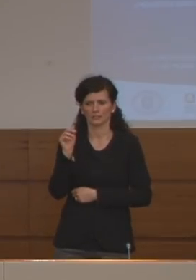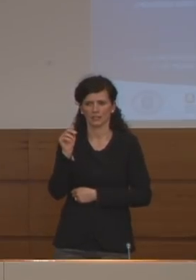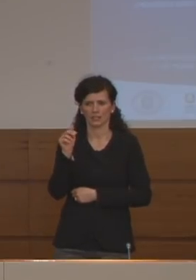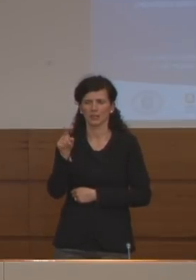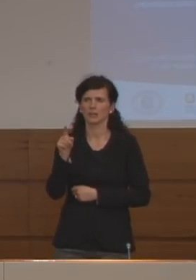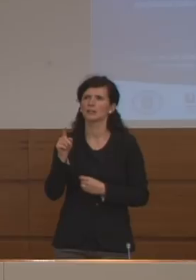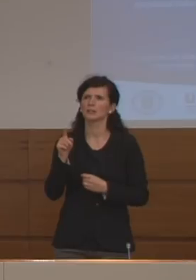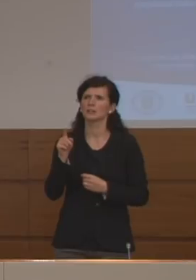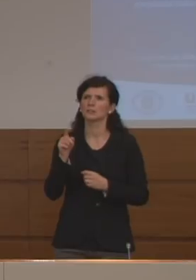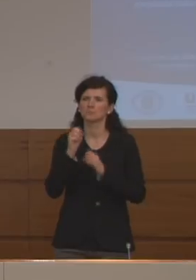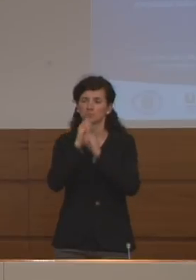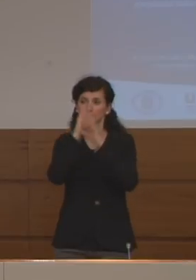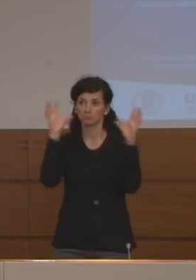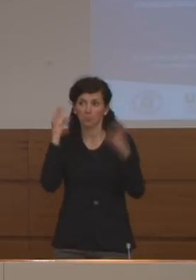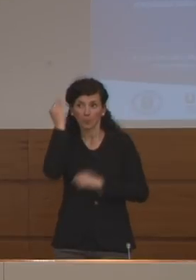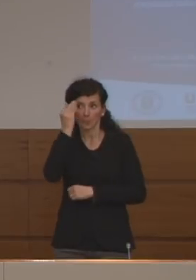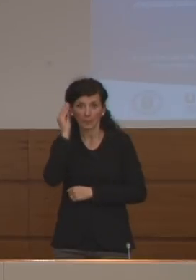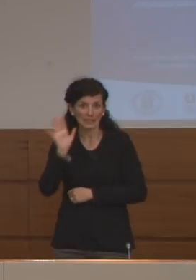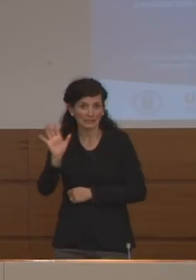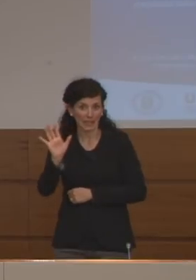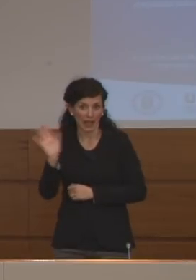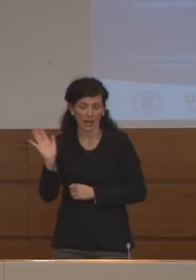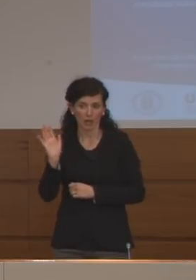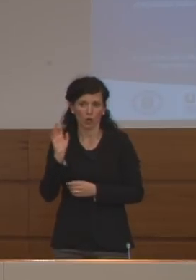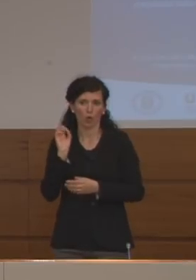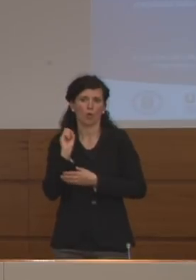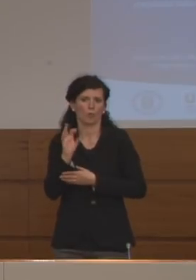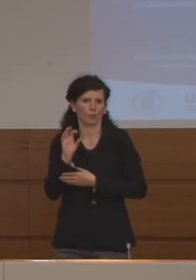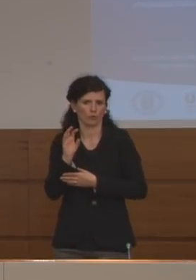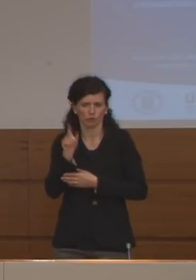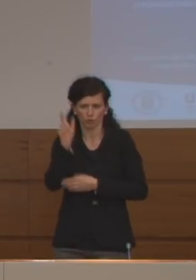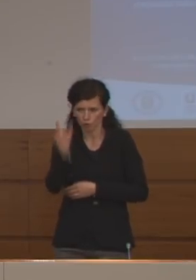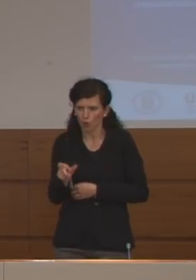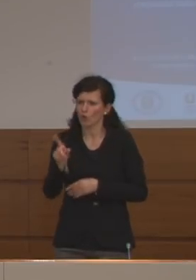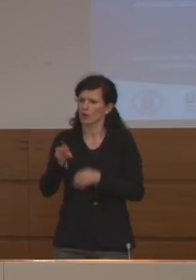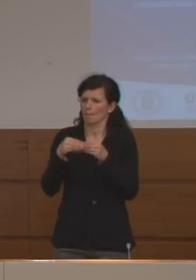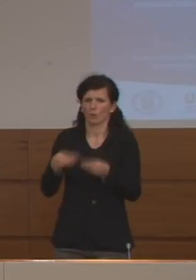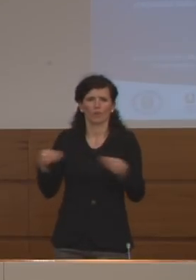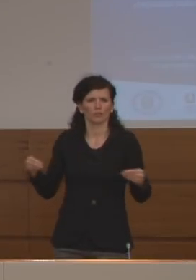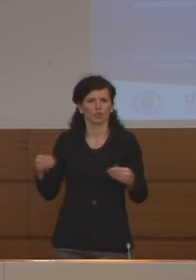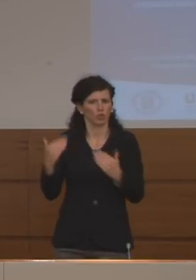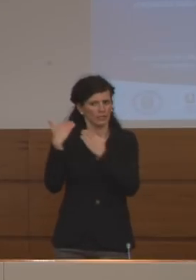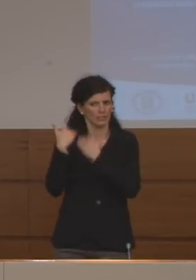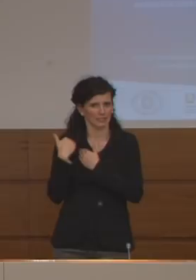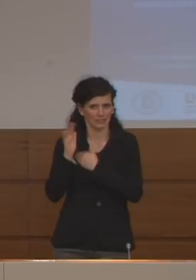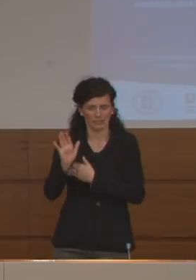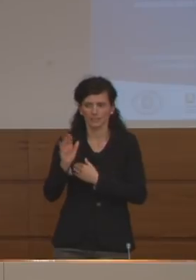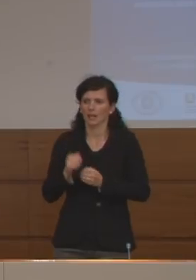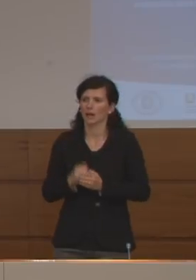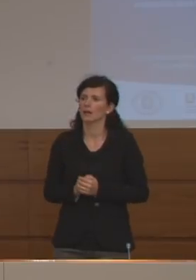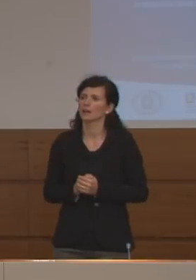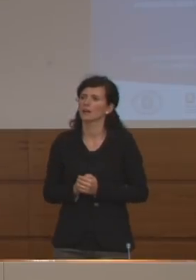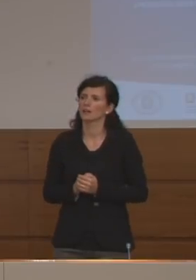impressione, anche da professionista del settore, si è arrivati a un punto,